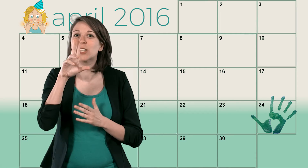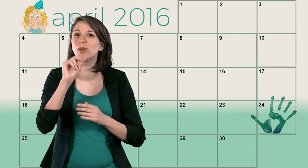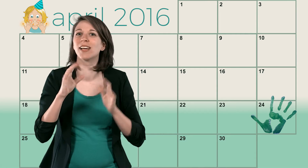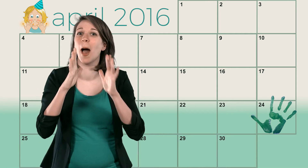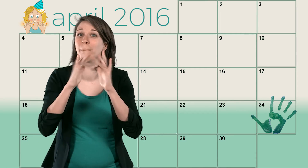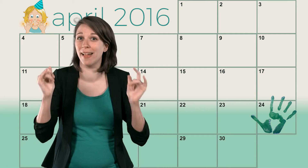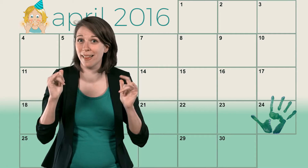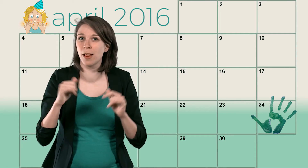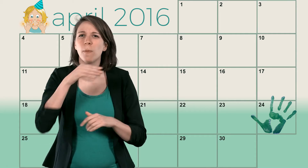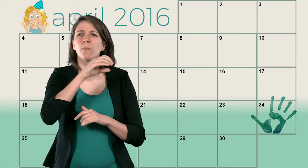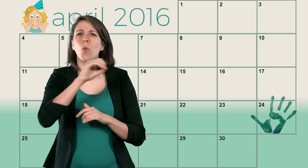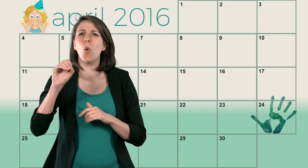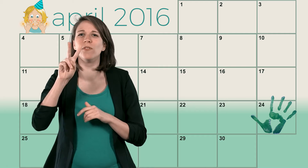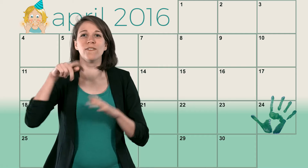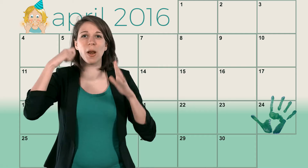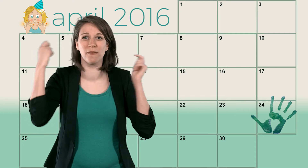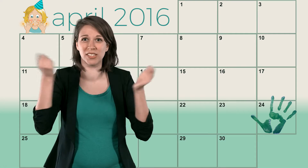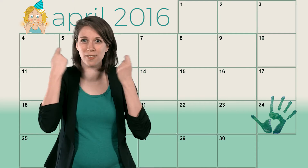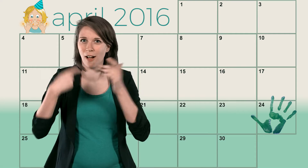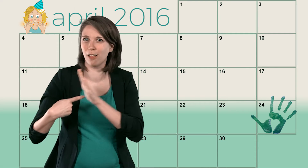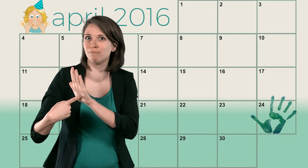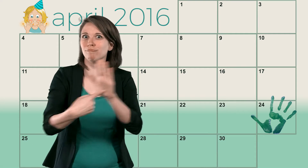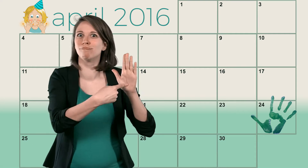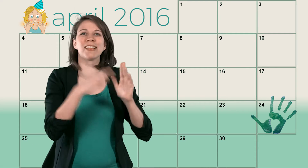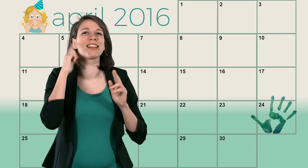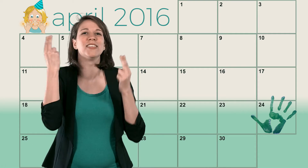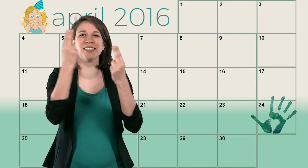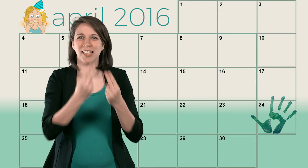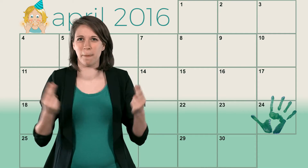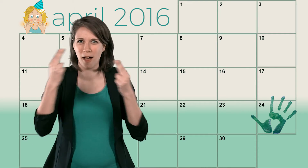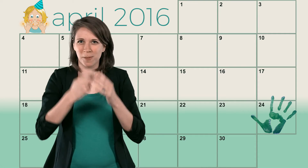24 april zal er op het Mooov film festival een film uit het genre "Deaf Cinema" worden getoond.